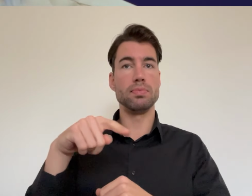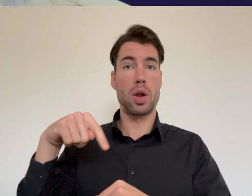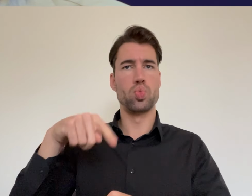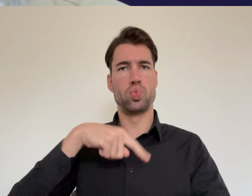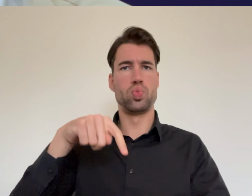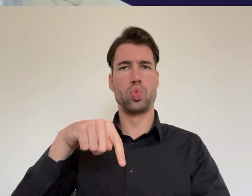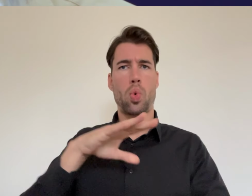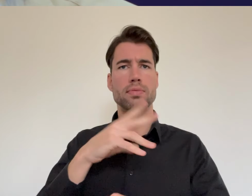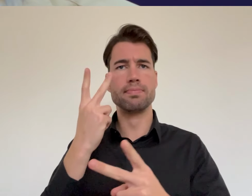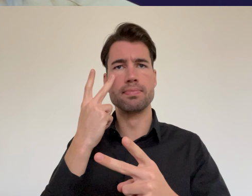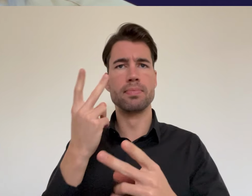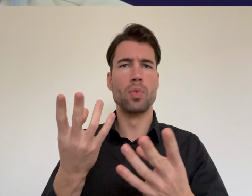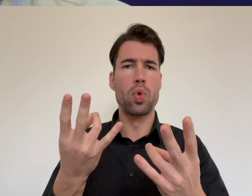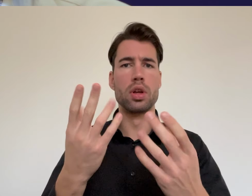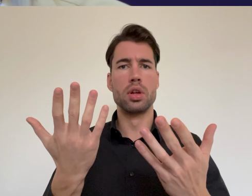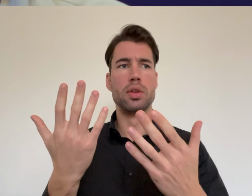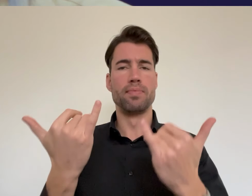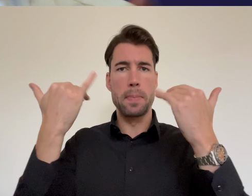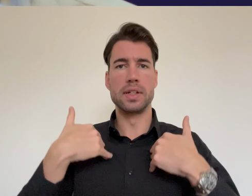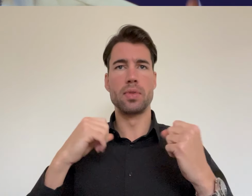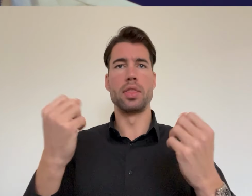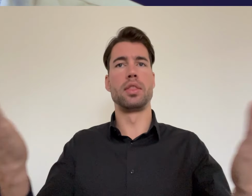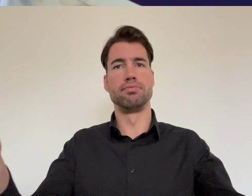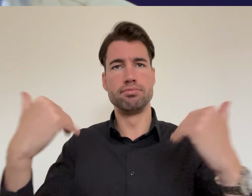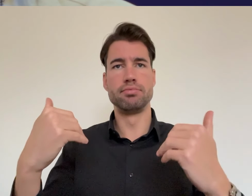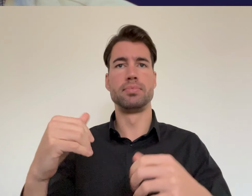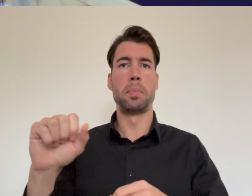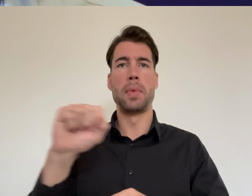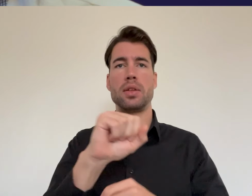mensen in de gelegenheid kunnen stellen om mee te doen. Het is echt voor iedereen en